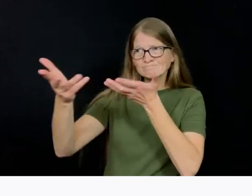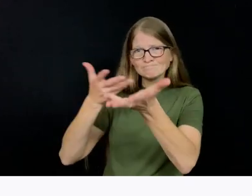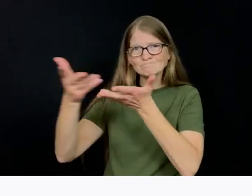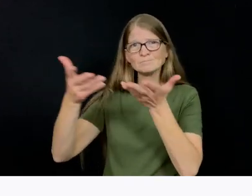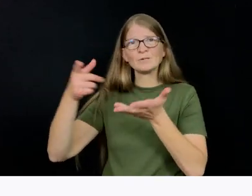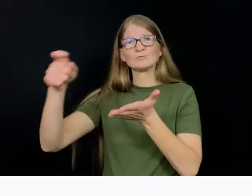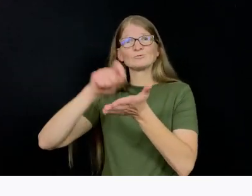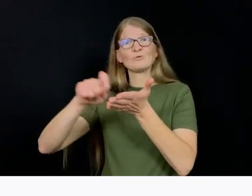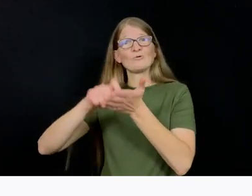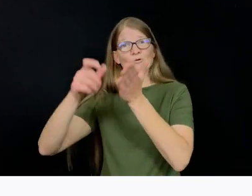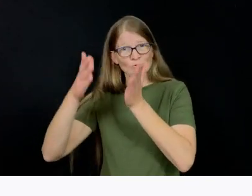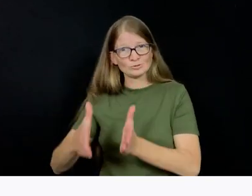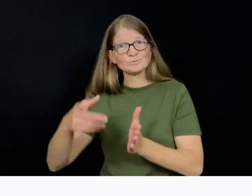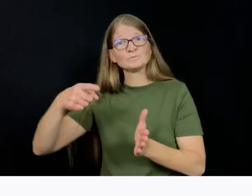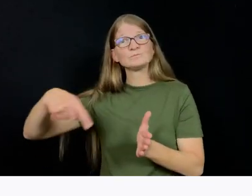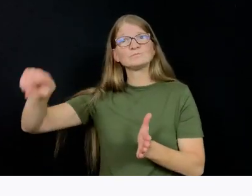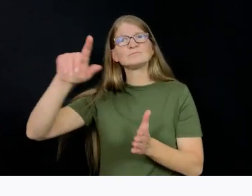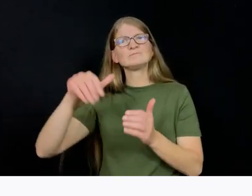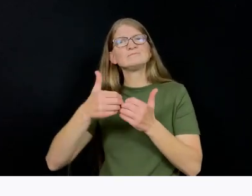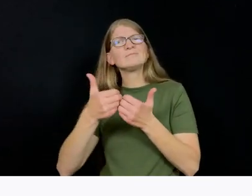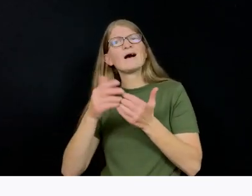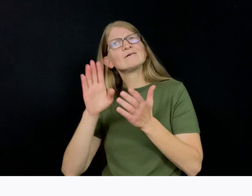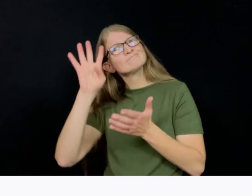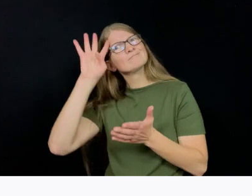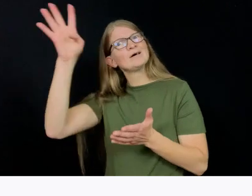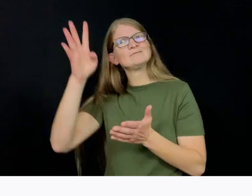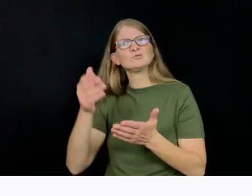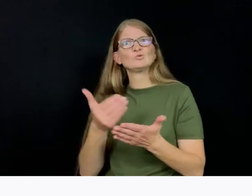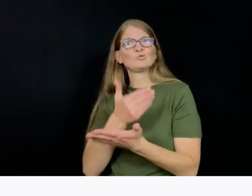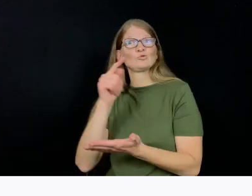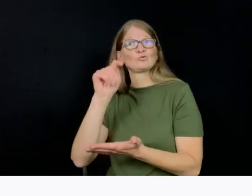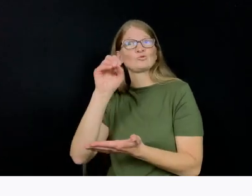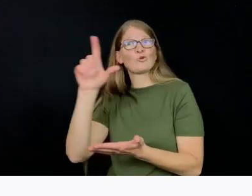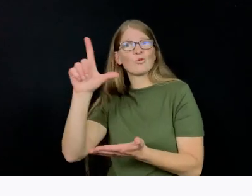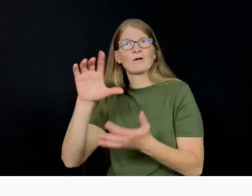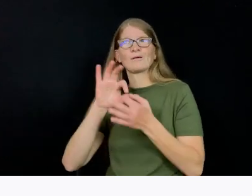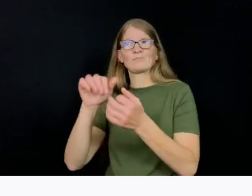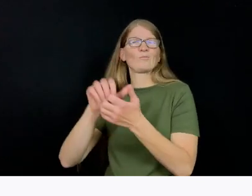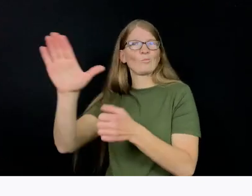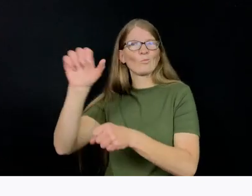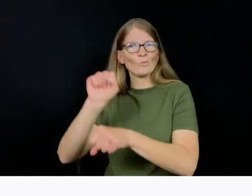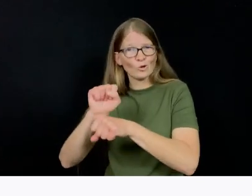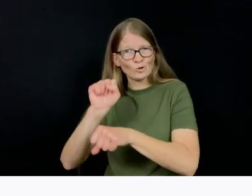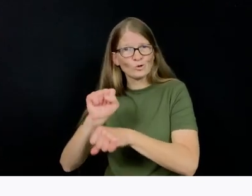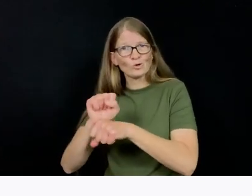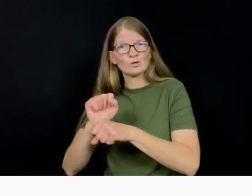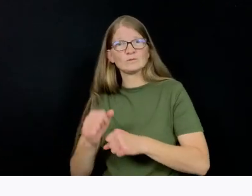للمساعدة في أحد أهم أجزاء عملهم وهو: الكشف عن المعلومات